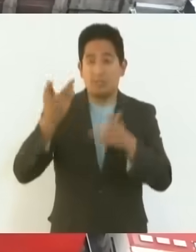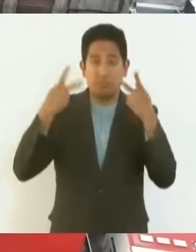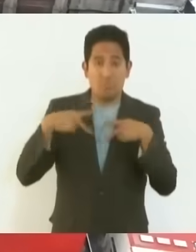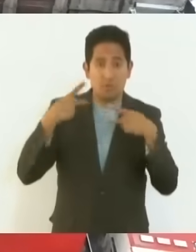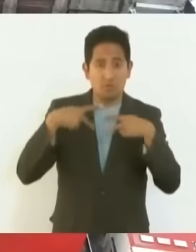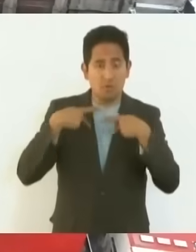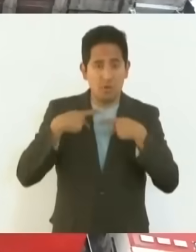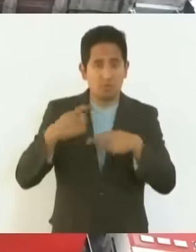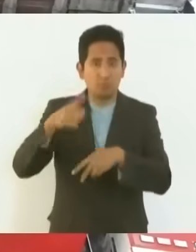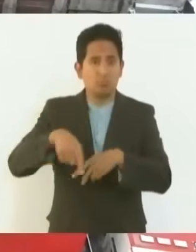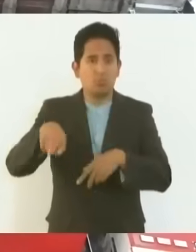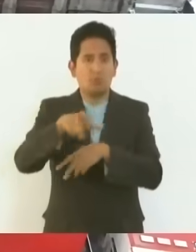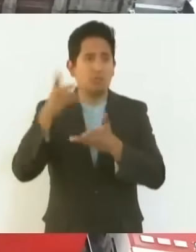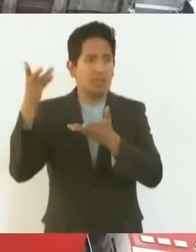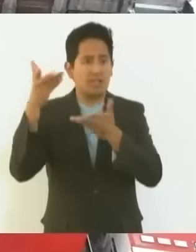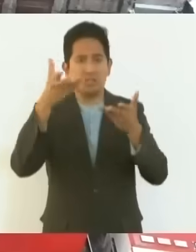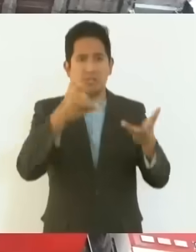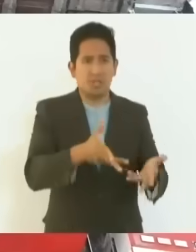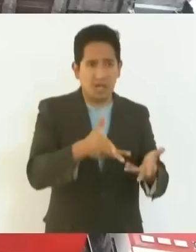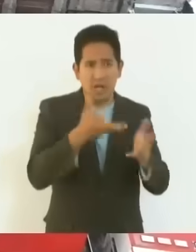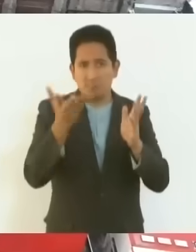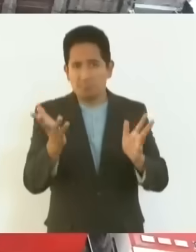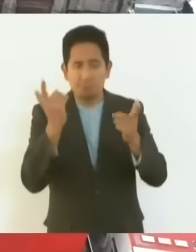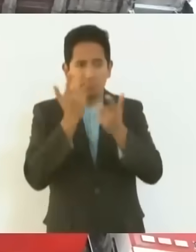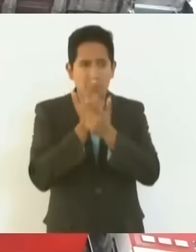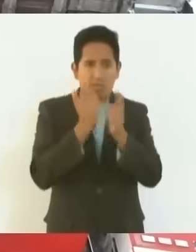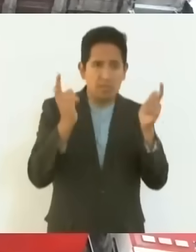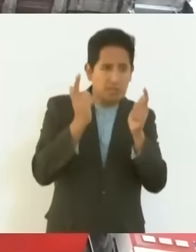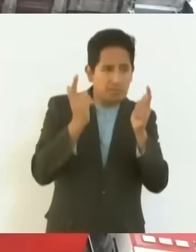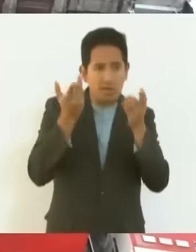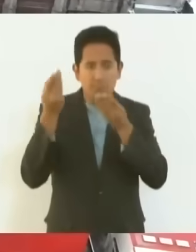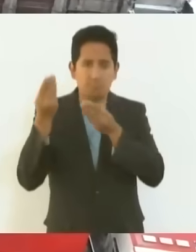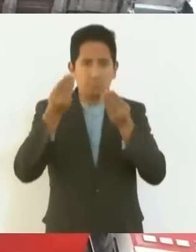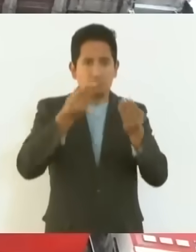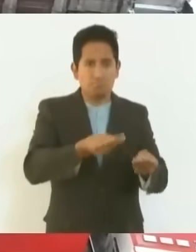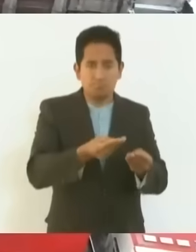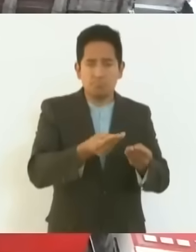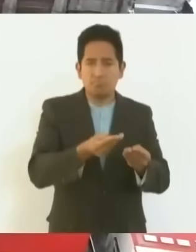si fue utilizada o no, le pedimos que las entreguen y a cambio del arma se les da